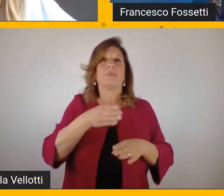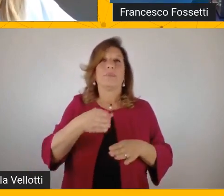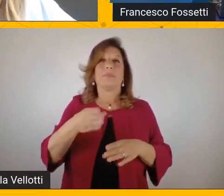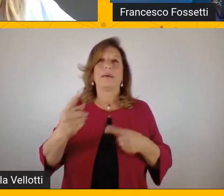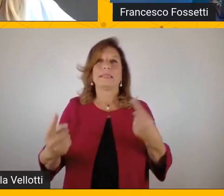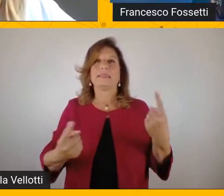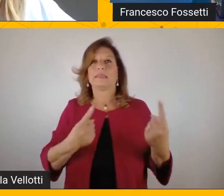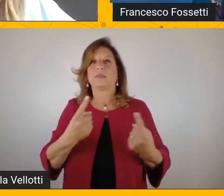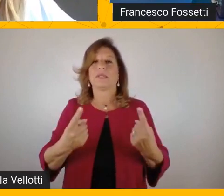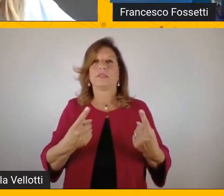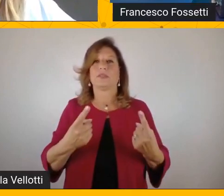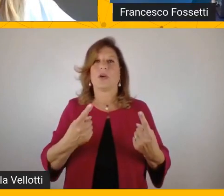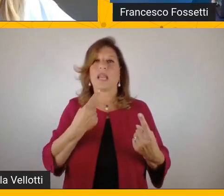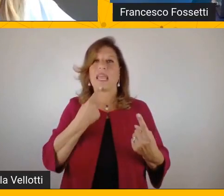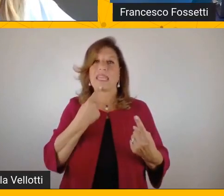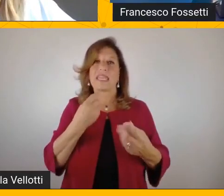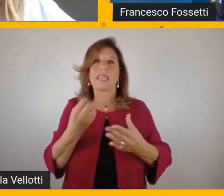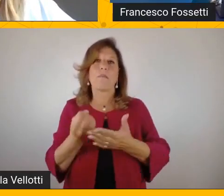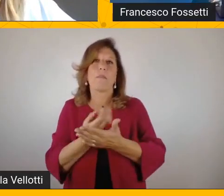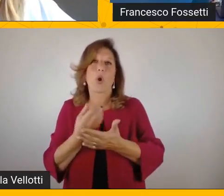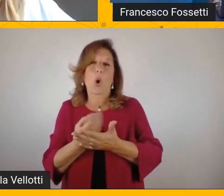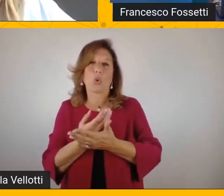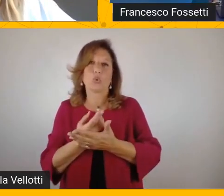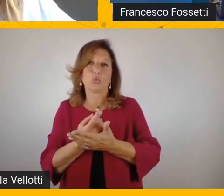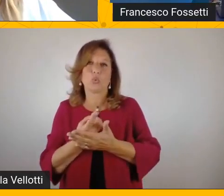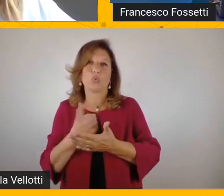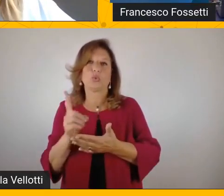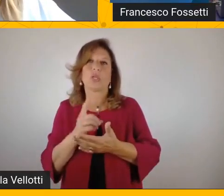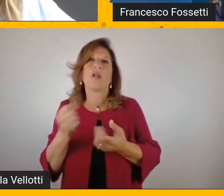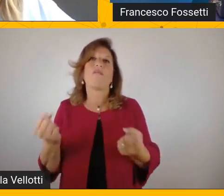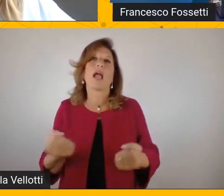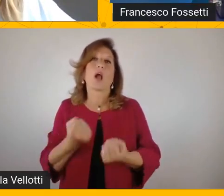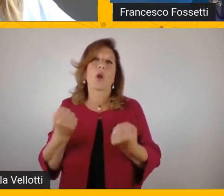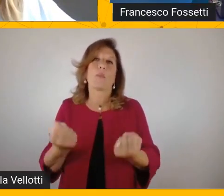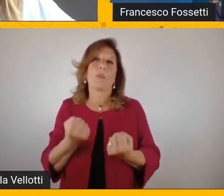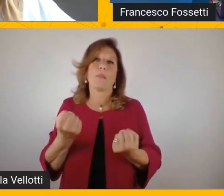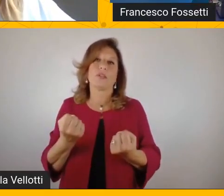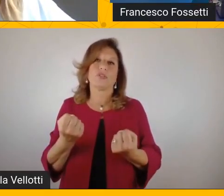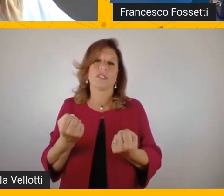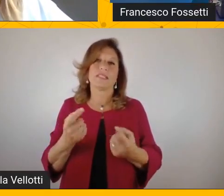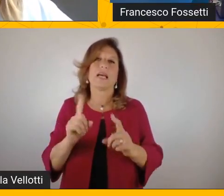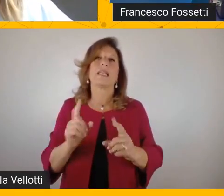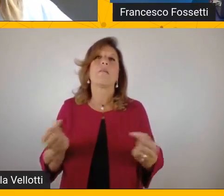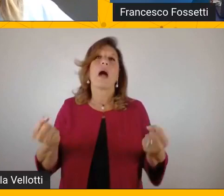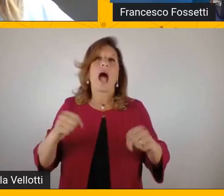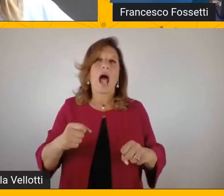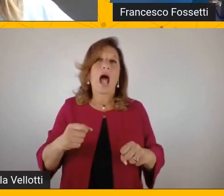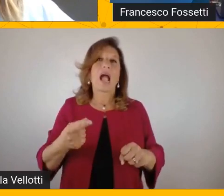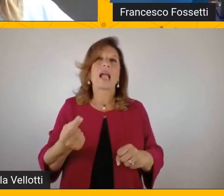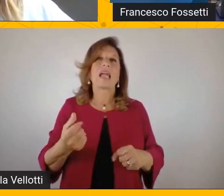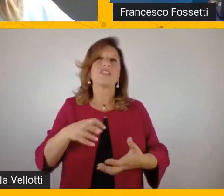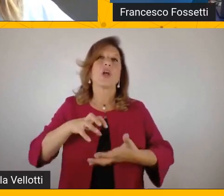tanto ci si muove in delle zone grigie per cui i creator formalmente non vengono sponsorizzati dalle aziende ma